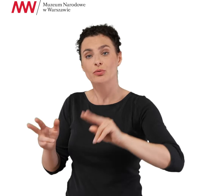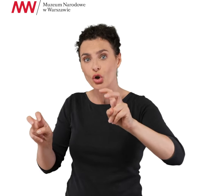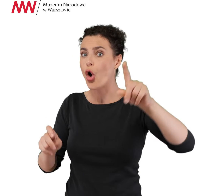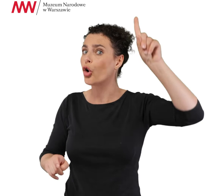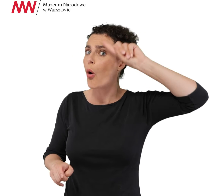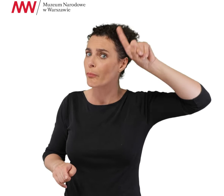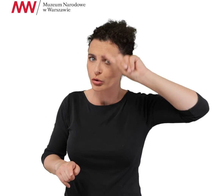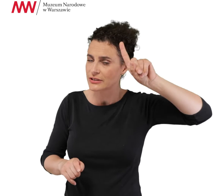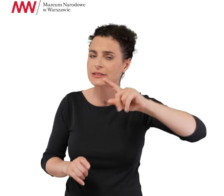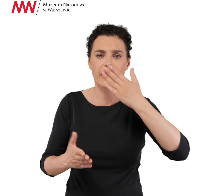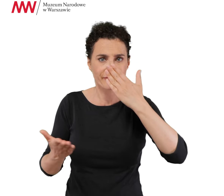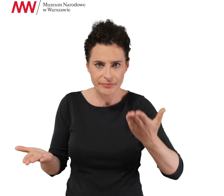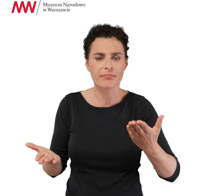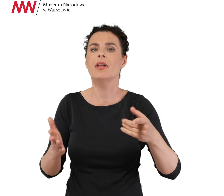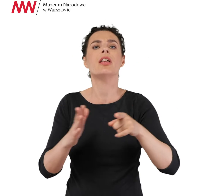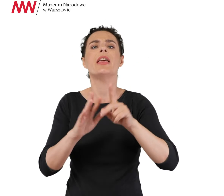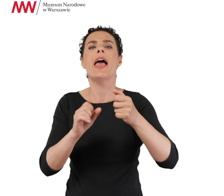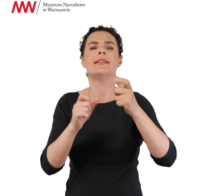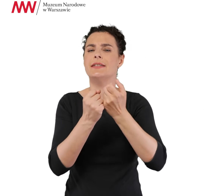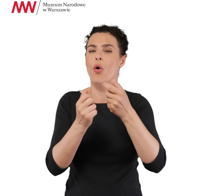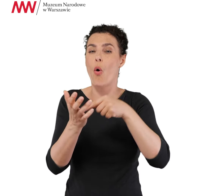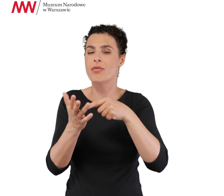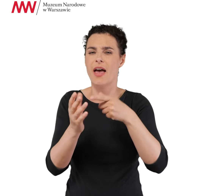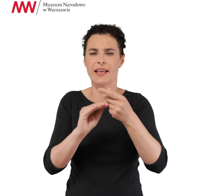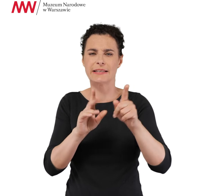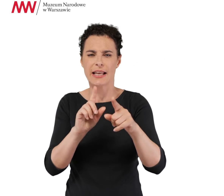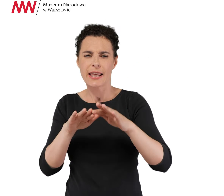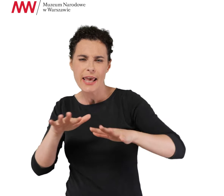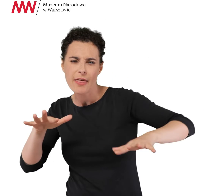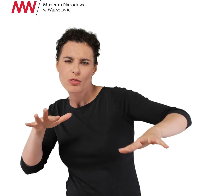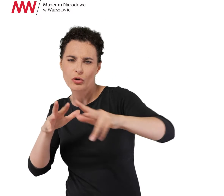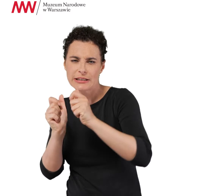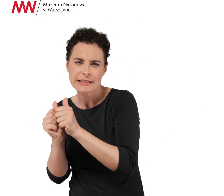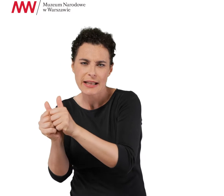że kompozycja "staje się daleko bardziej jednolita,